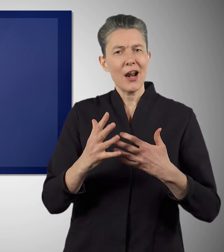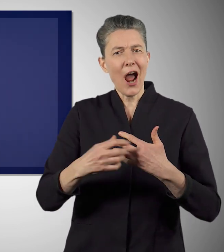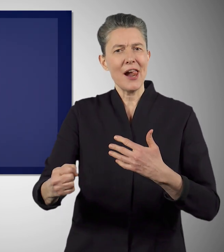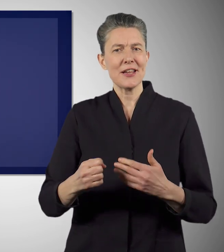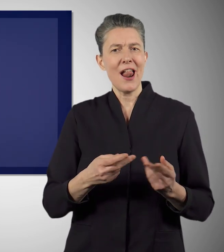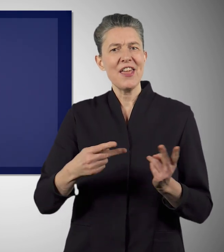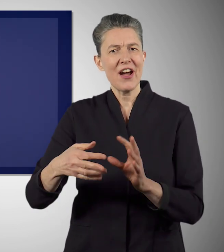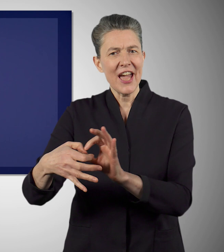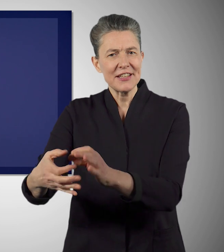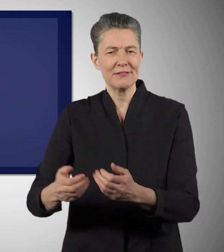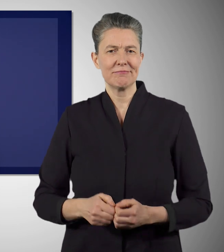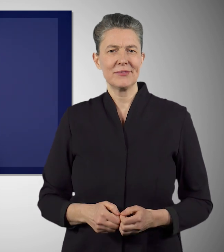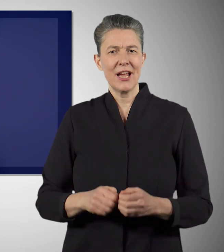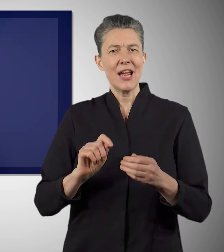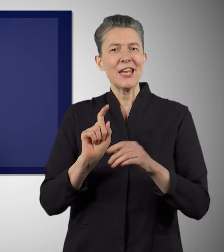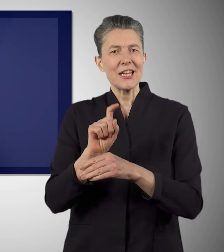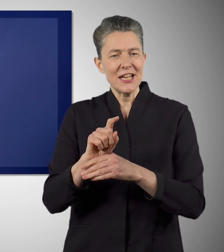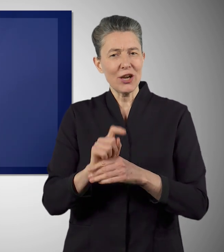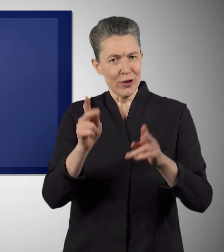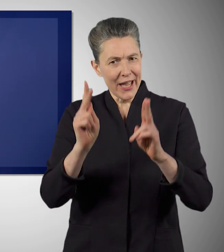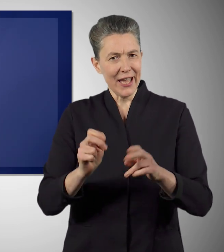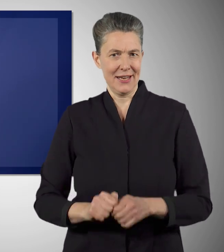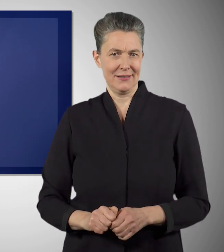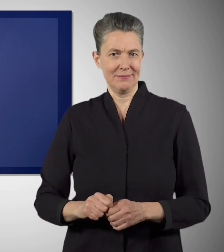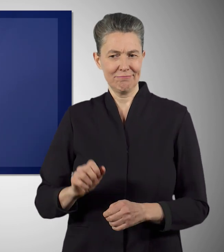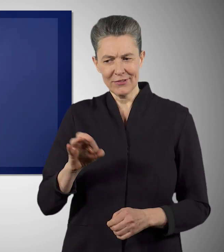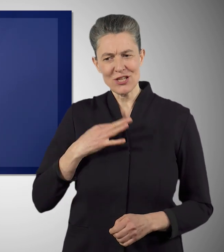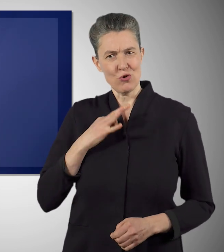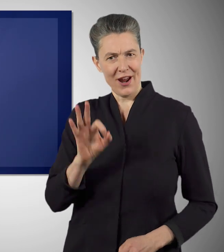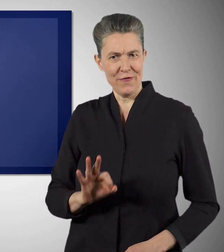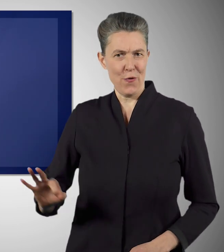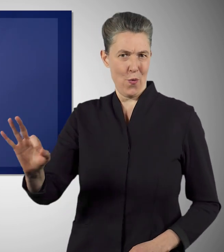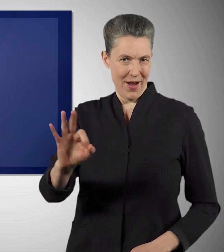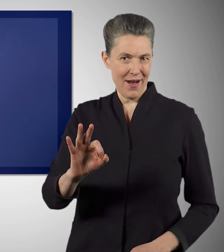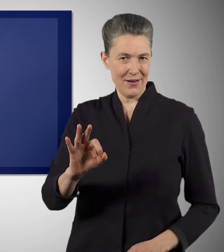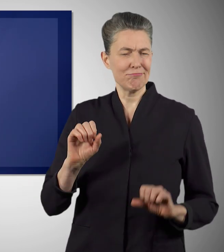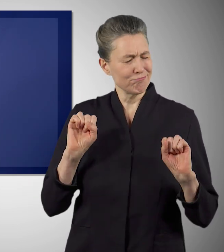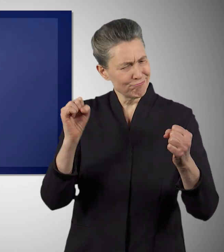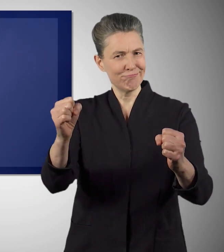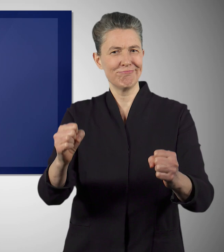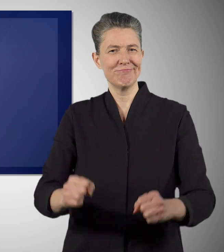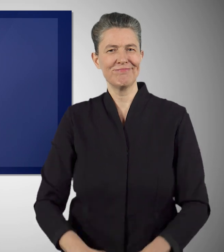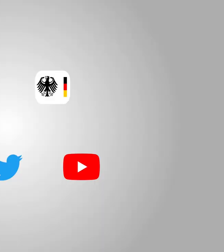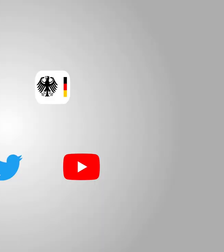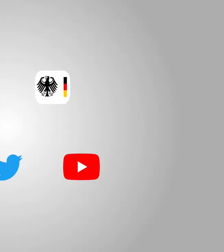um eine gerechte Digitalisierung und um die ganzen Themen rund um Gesundheit in den Schwellen- und Entwicklungsländern.